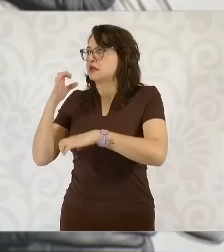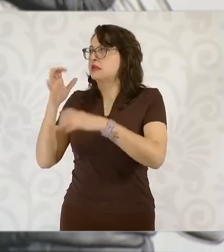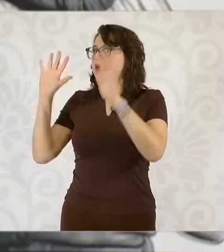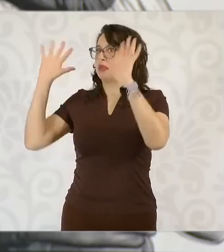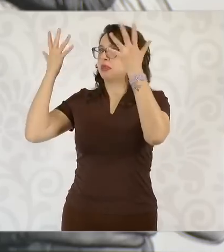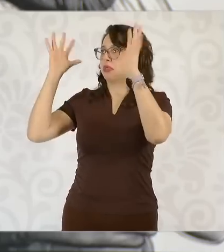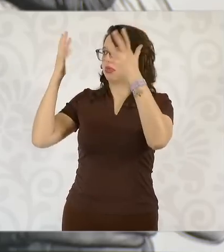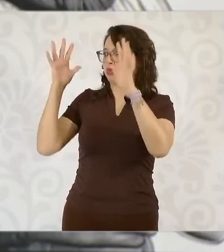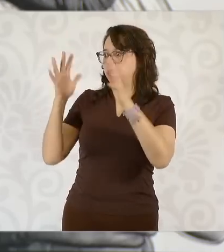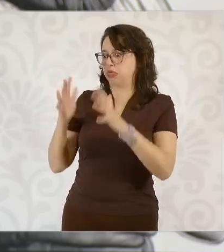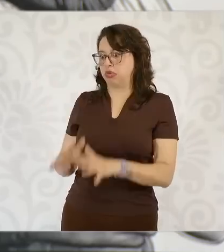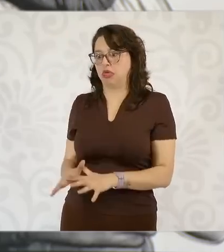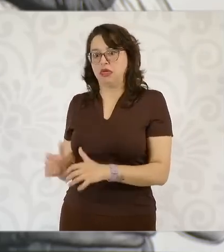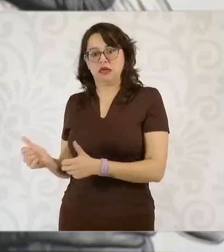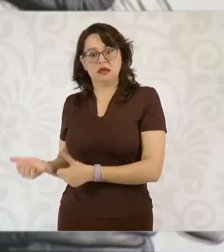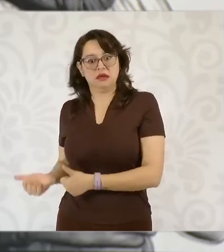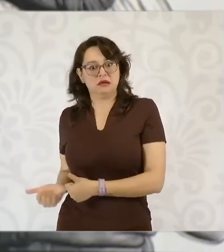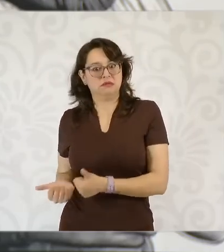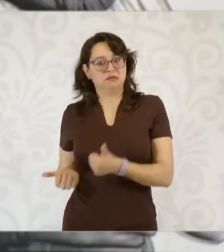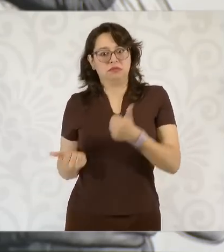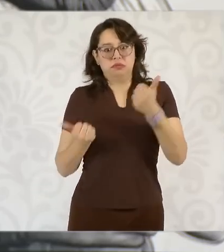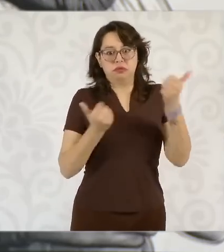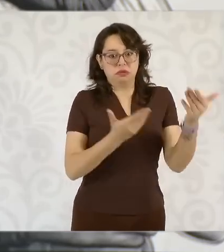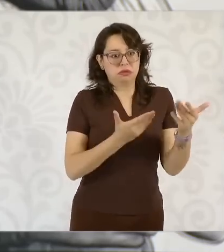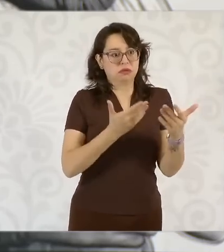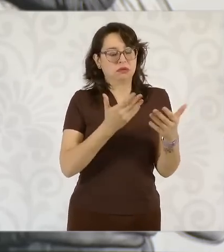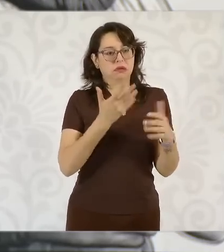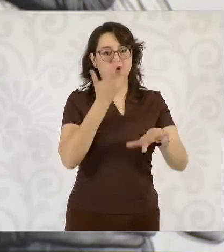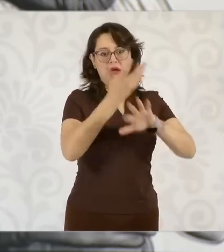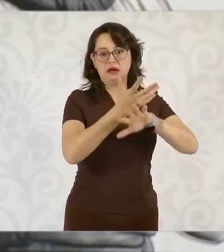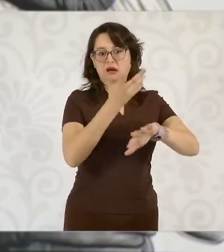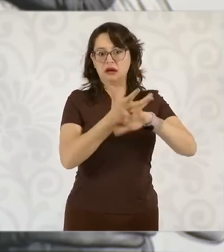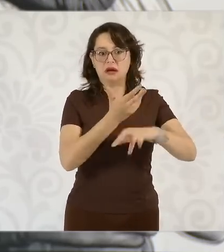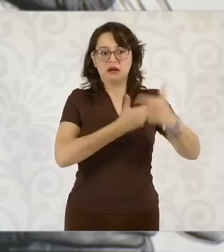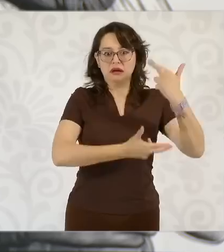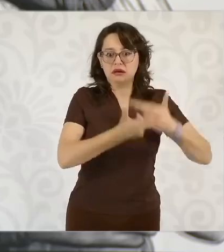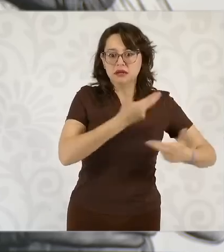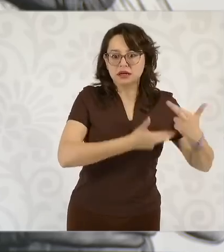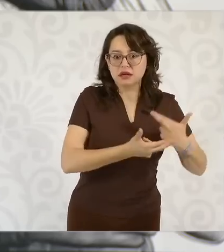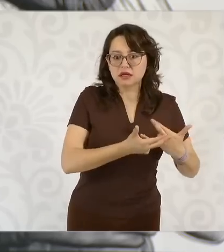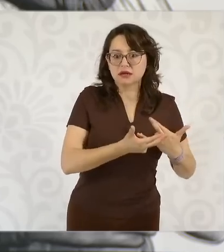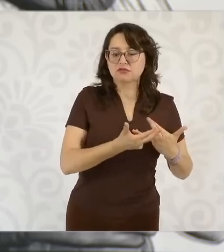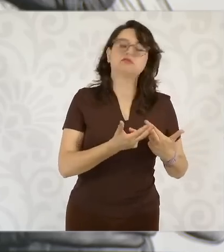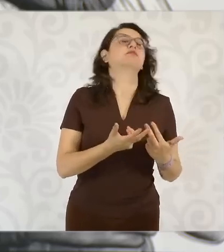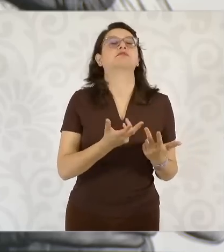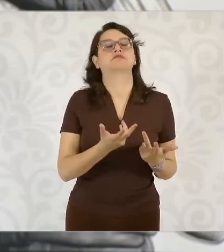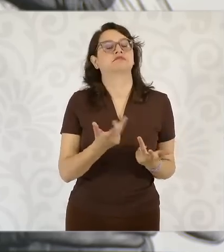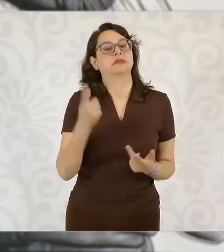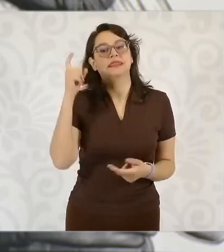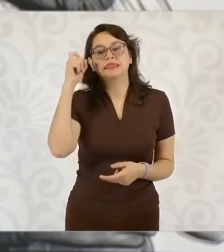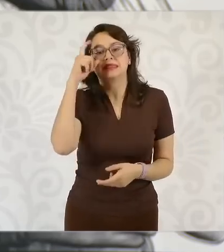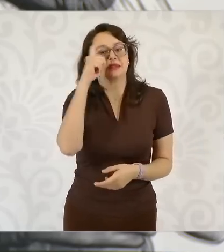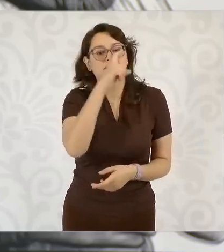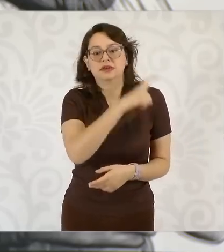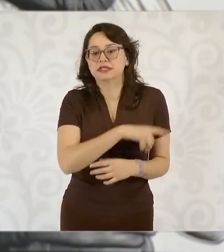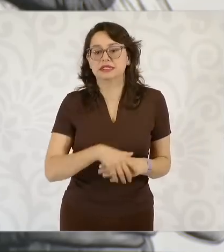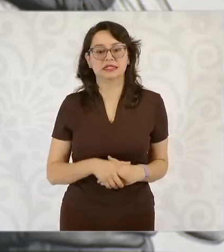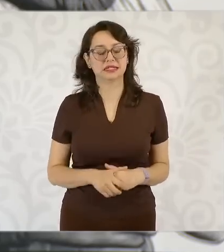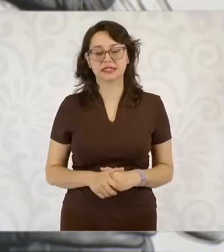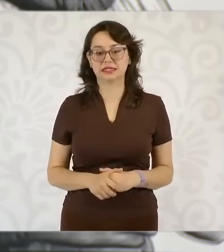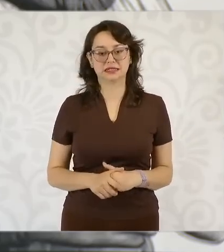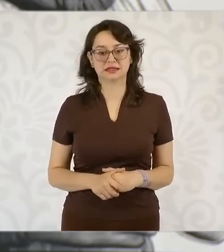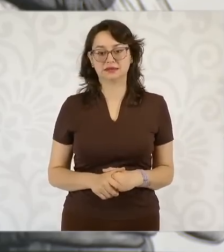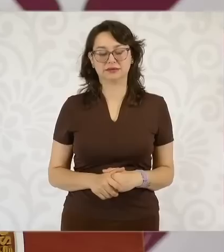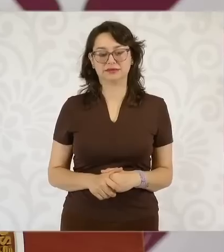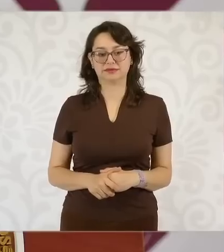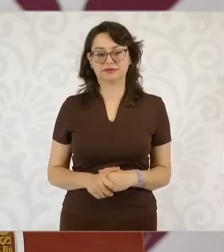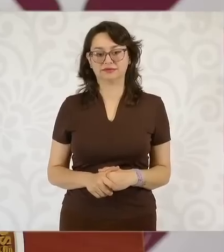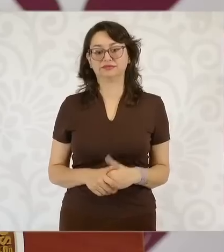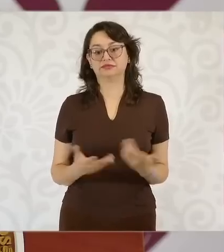de vehículos armadora de vehículos que tiene su tiempo a otro país se requiere pues su tiempo para